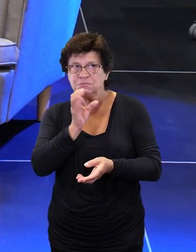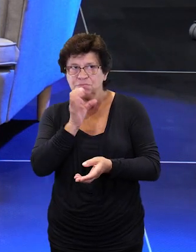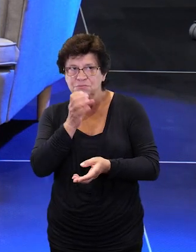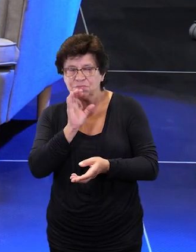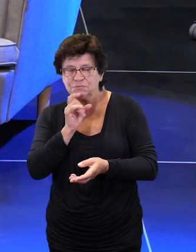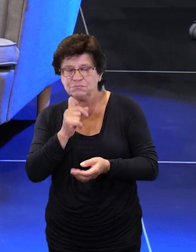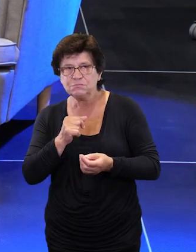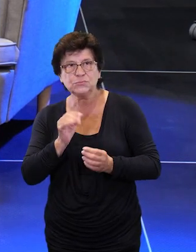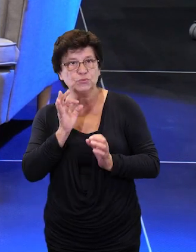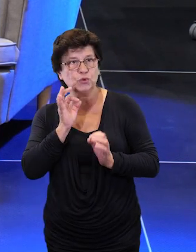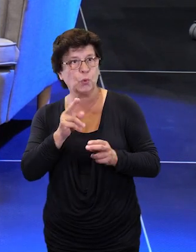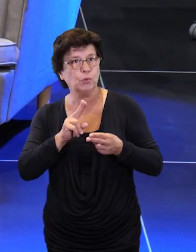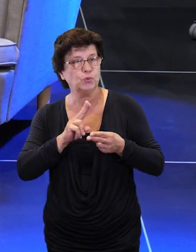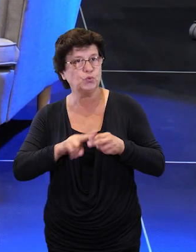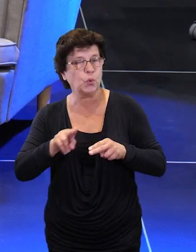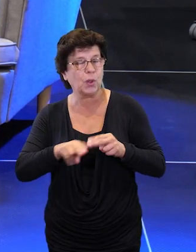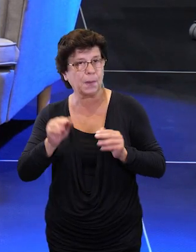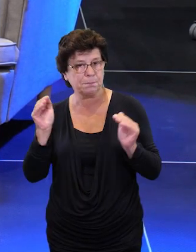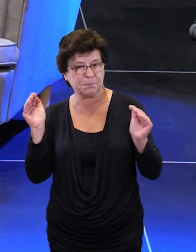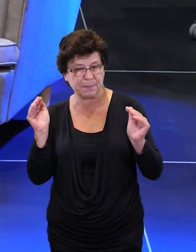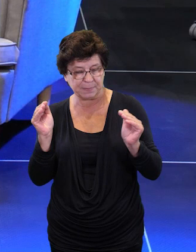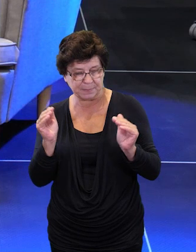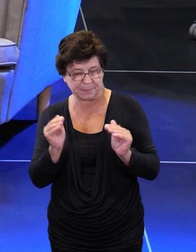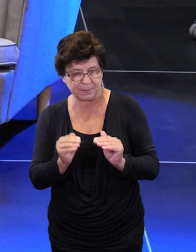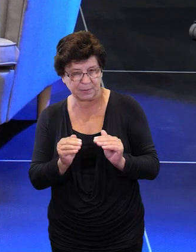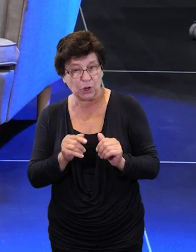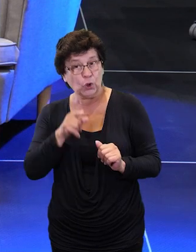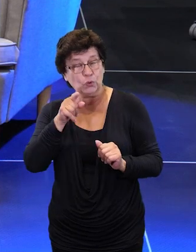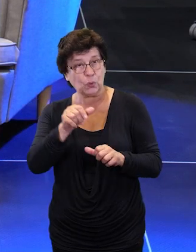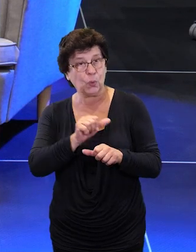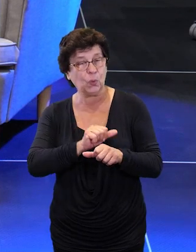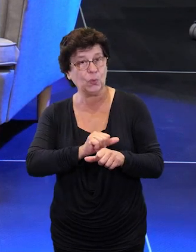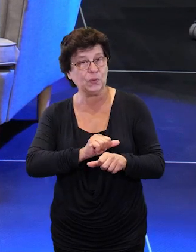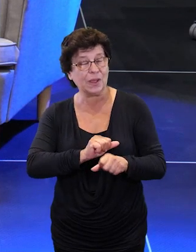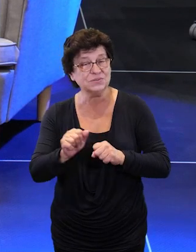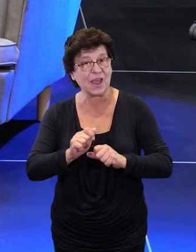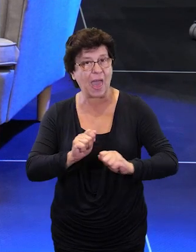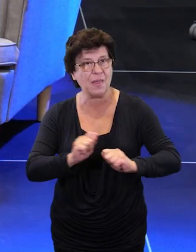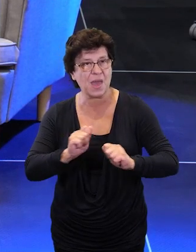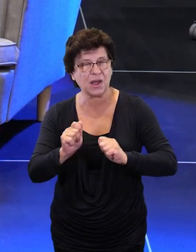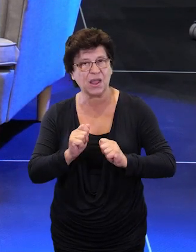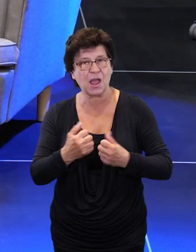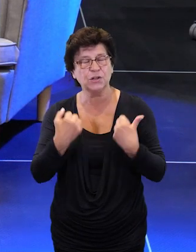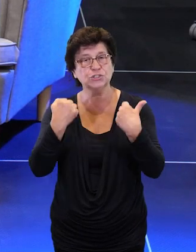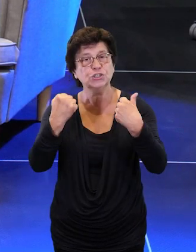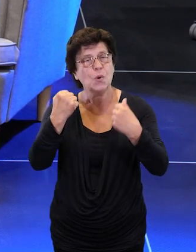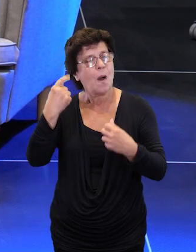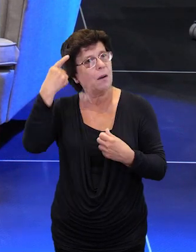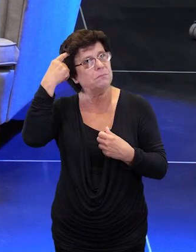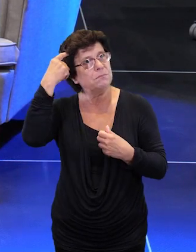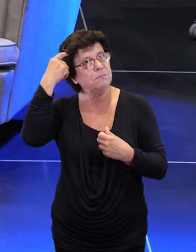Jeśli pani chce eksplorować właśnie ten temat energii czy siły umysłu, super, kiedyś to zrobimy w tej medycynie naszej, tradycyjnej,